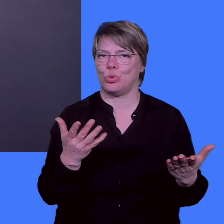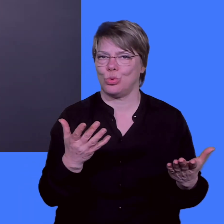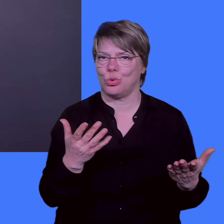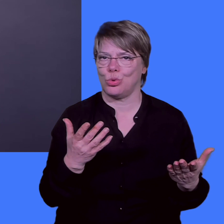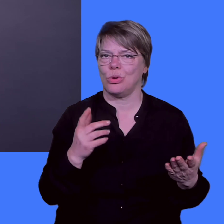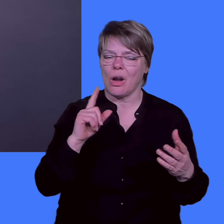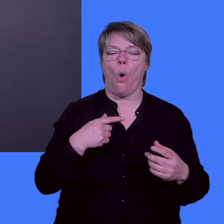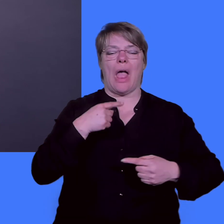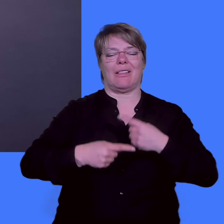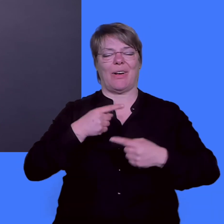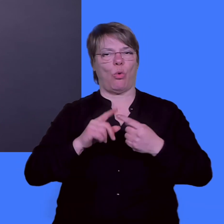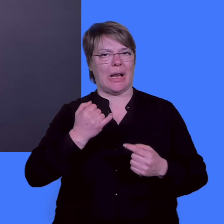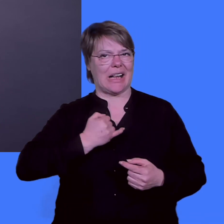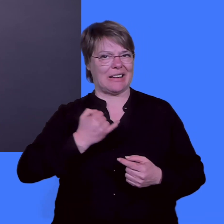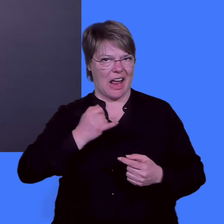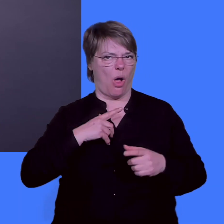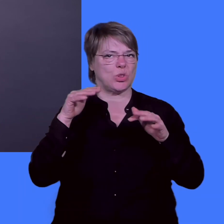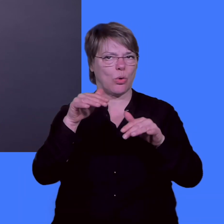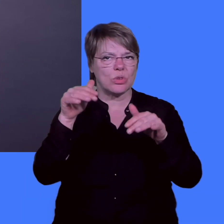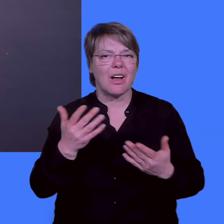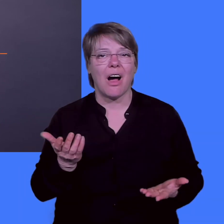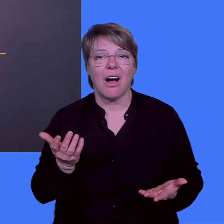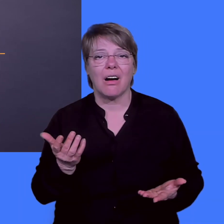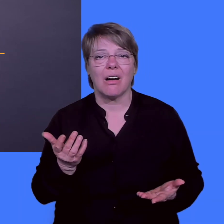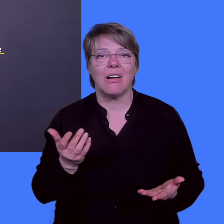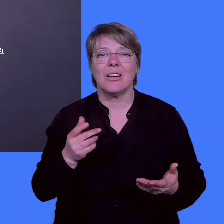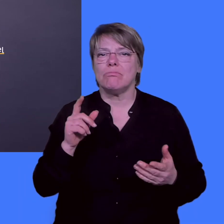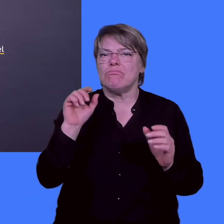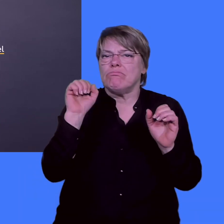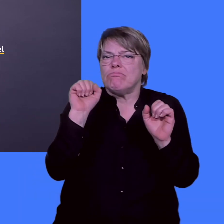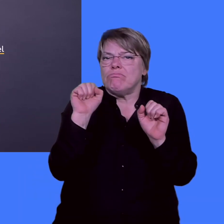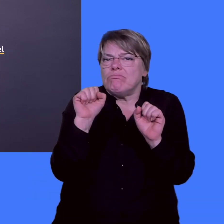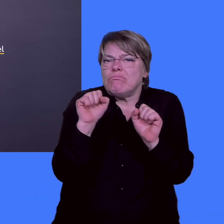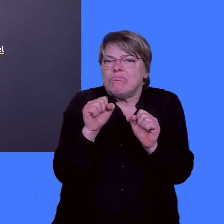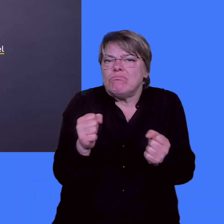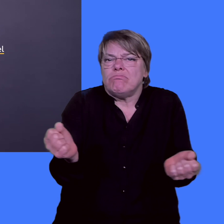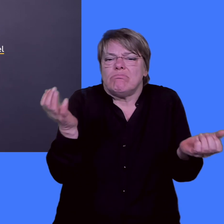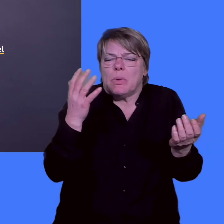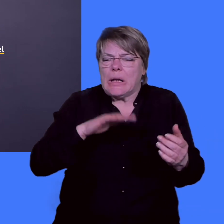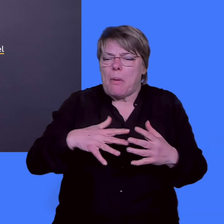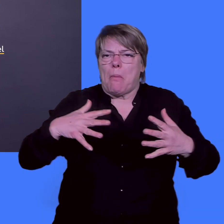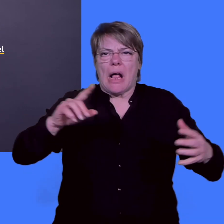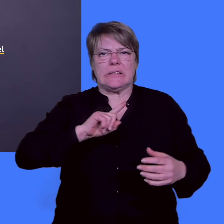Es kann einfach nur sein, mehr Selbstzweifel zu spüren aber es gibt auch Untersuchungen zum